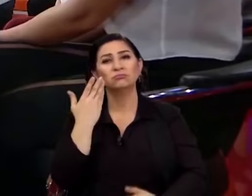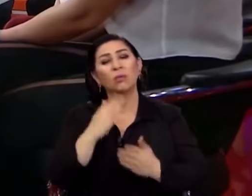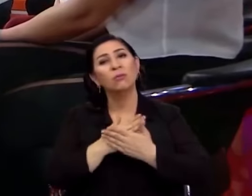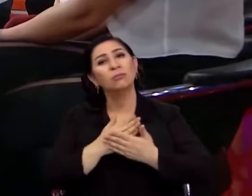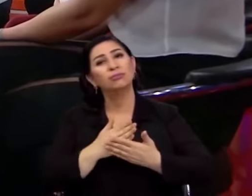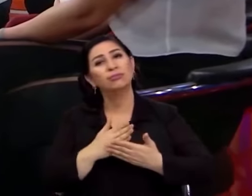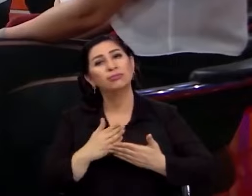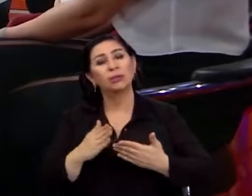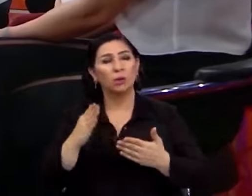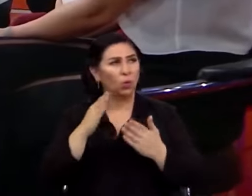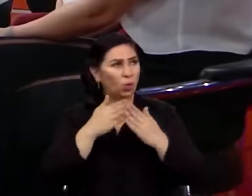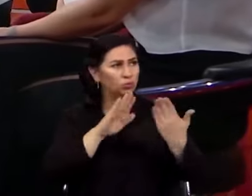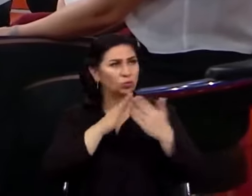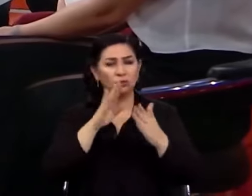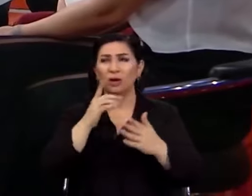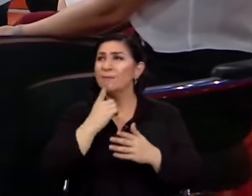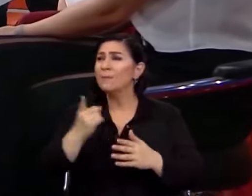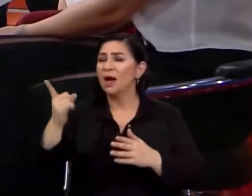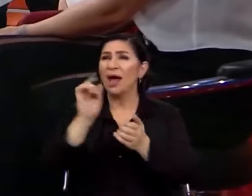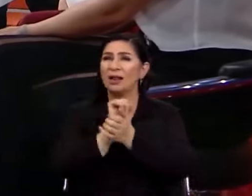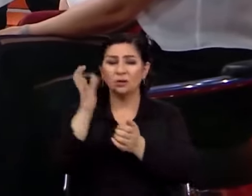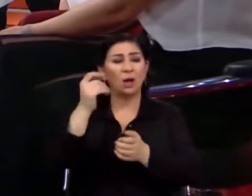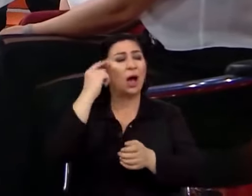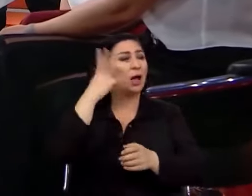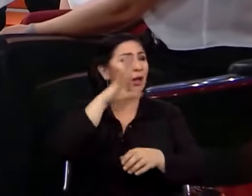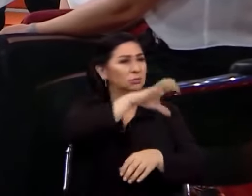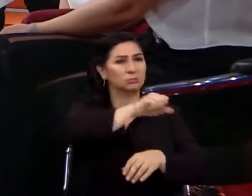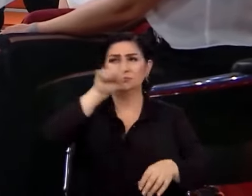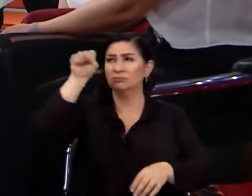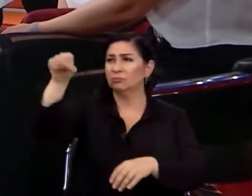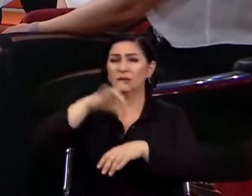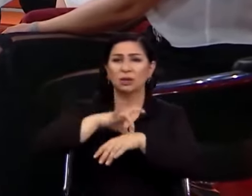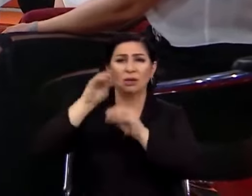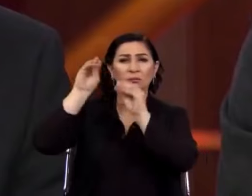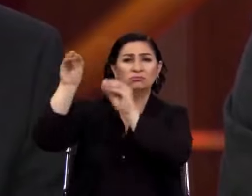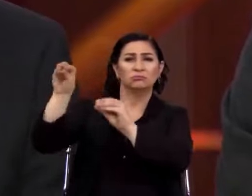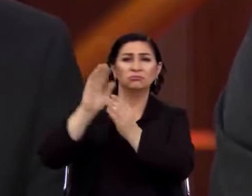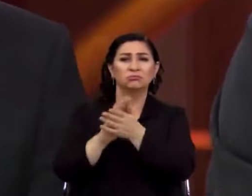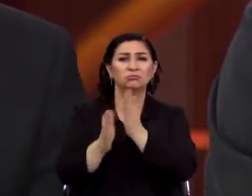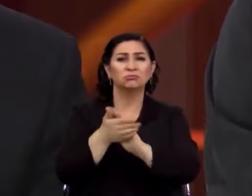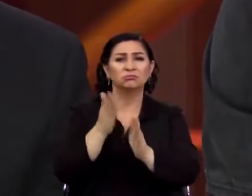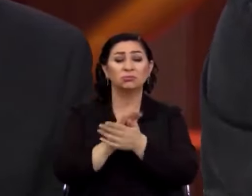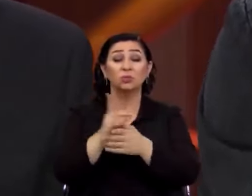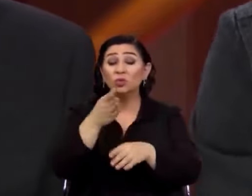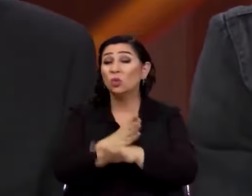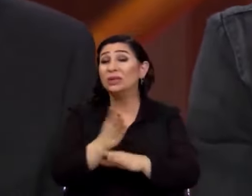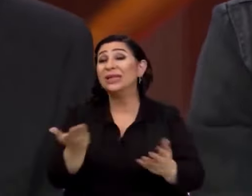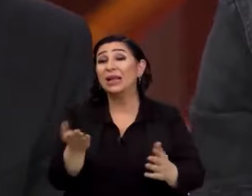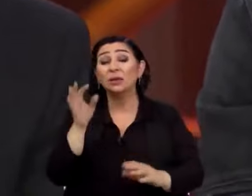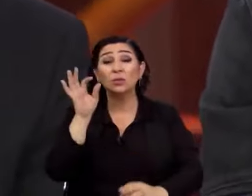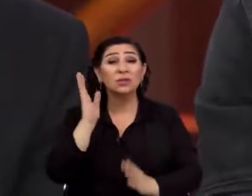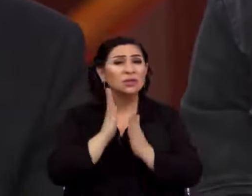ihbar eder ailesini çağırır filan adamı alır akıl hastanesine götürürler yani Çok doğru bir şey değil o Konuş konuş sürekli dinliyorlar Yani sürekli karşıda